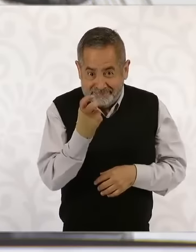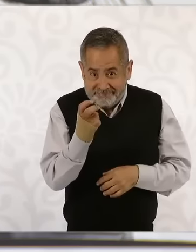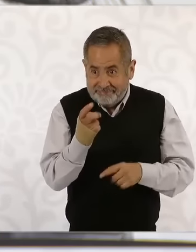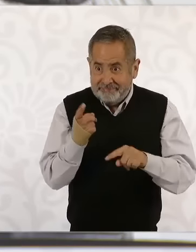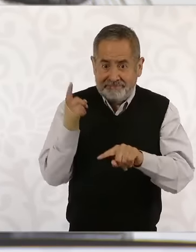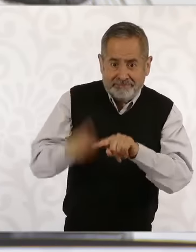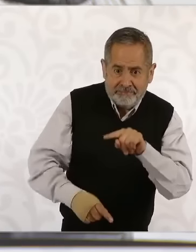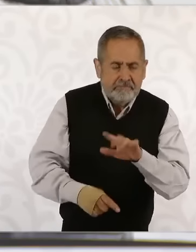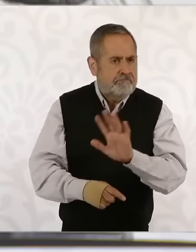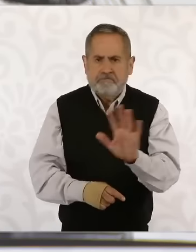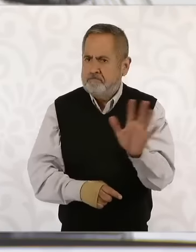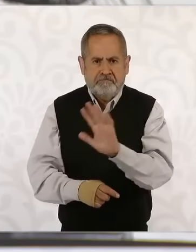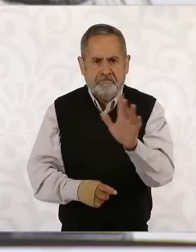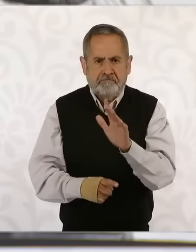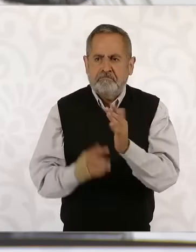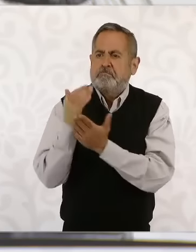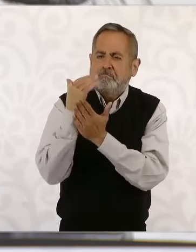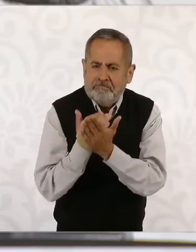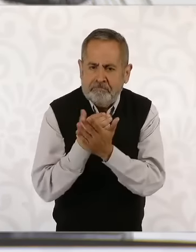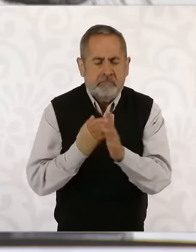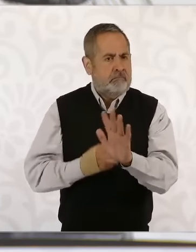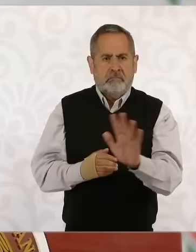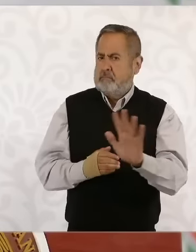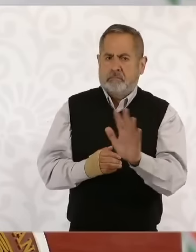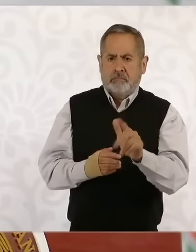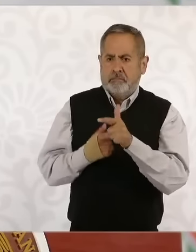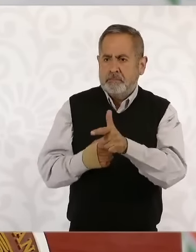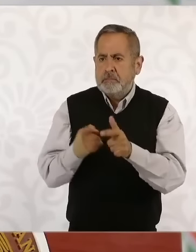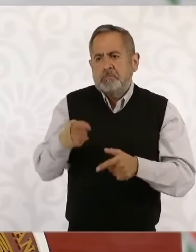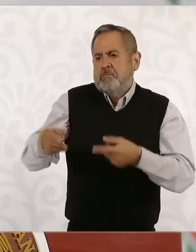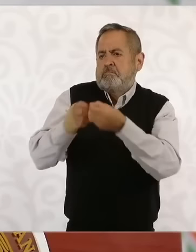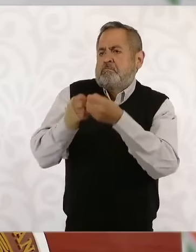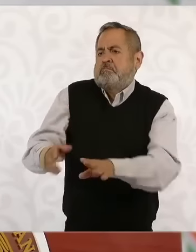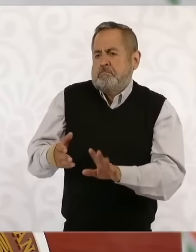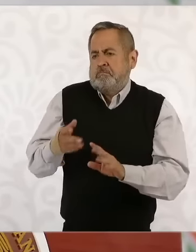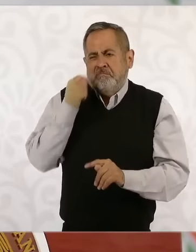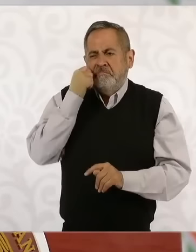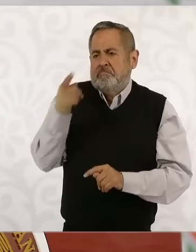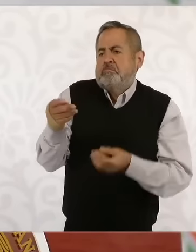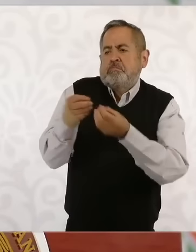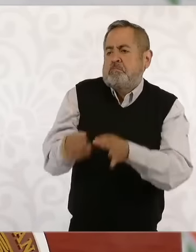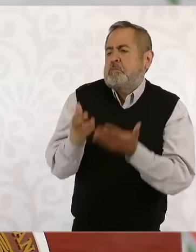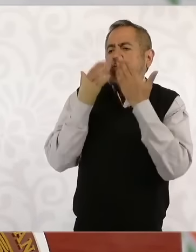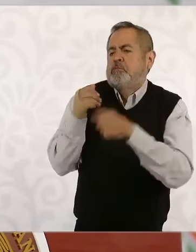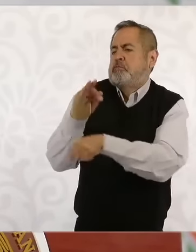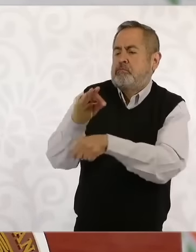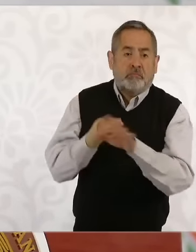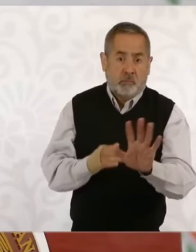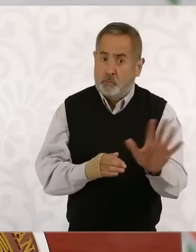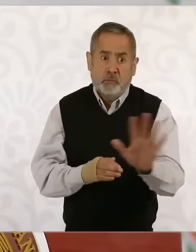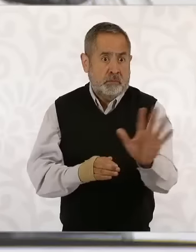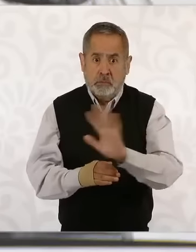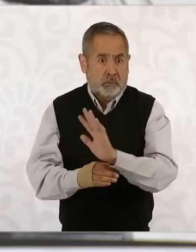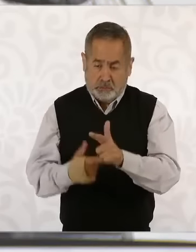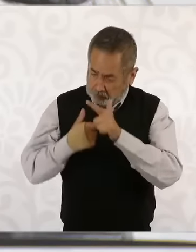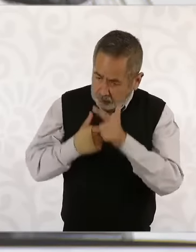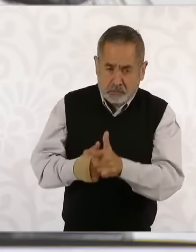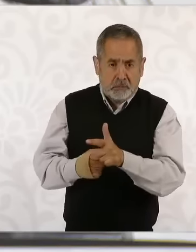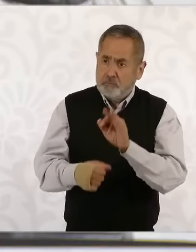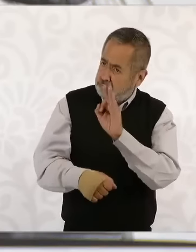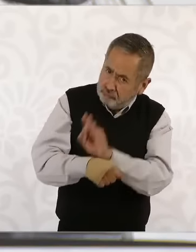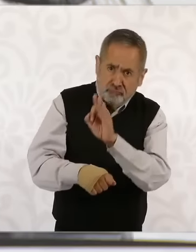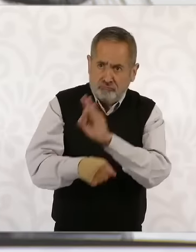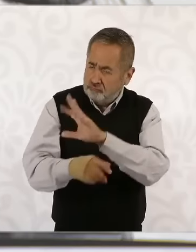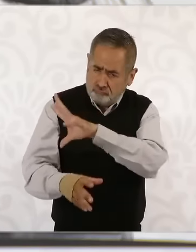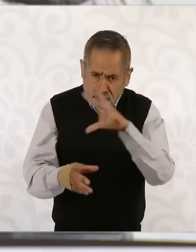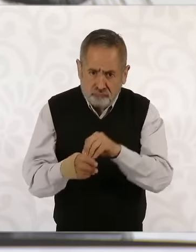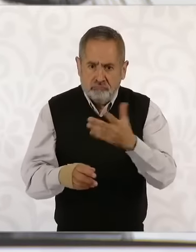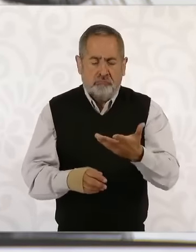ni se acota, ni se busca afectar la defensa de las personas. Un gobierno que viene de una historia